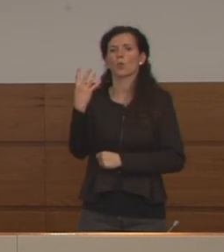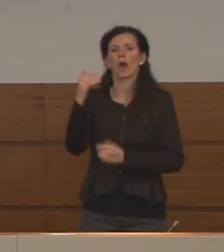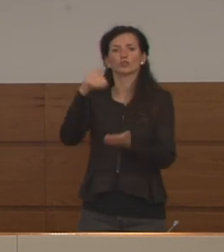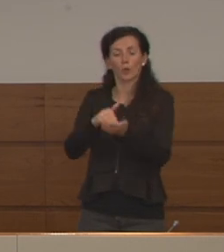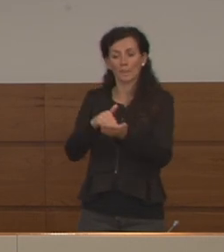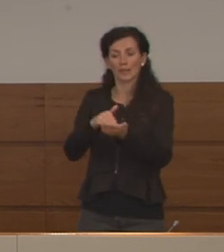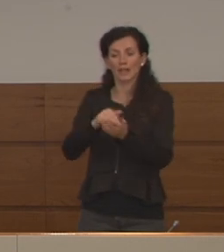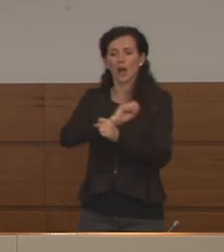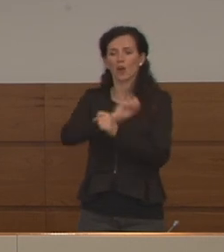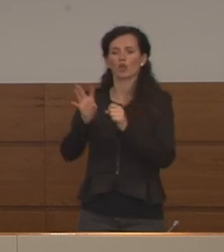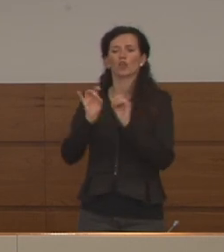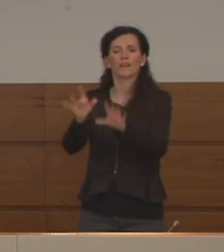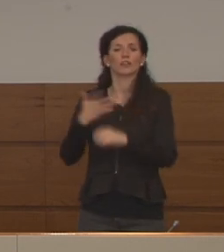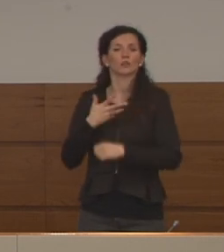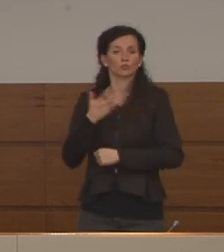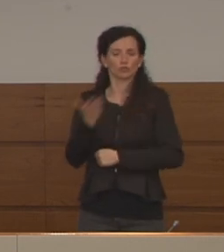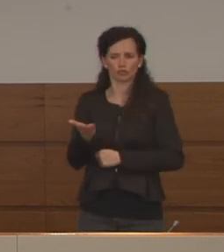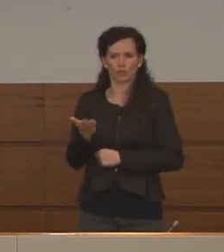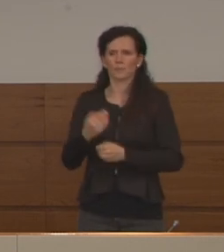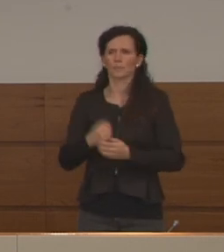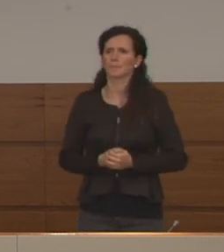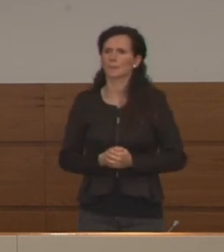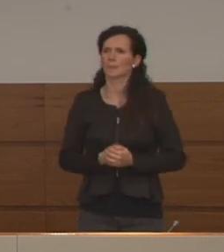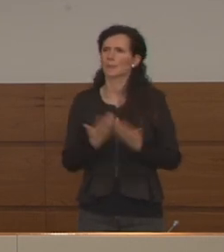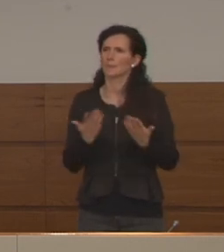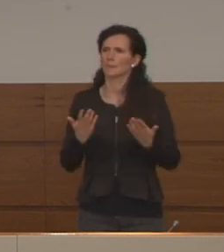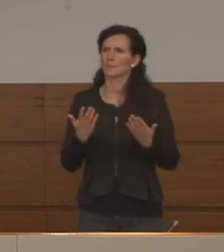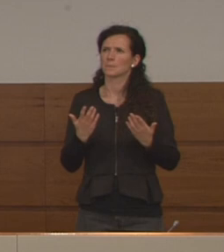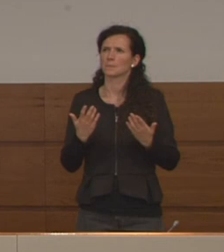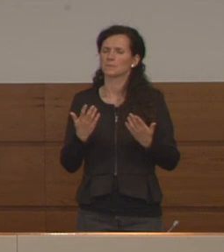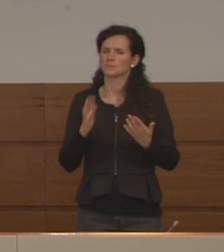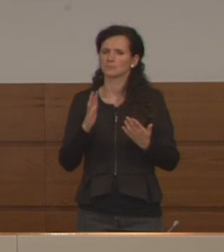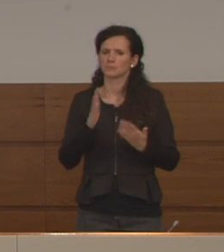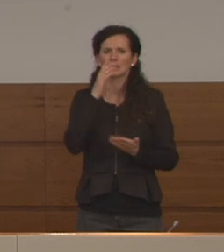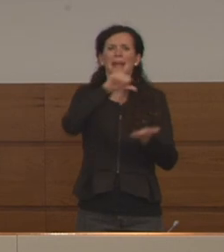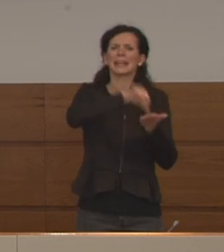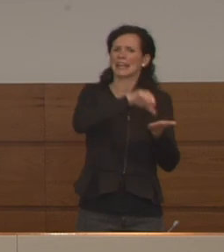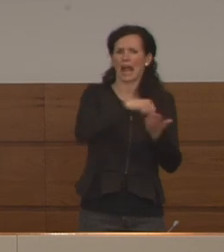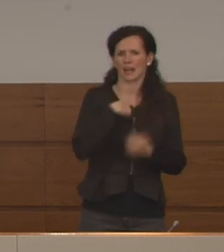Come è possibile, per esempio, che non cito l'Iran ma in Spagna abbiano